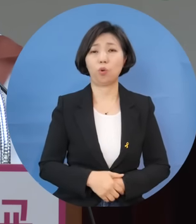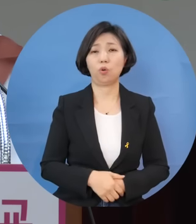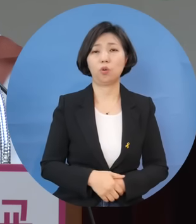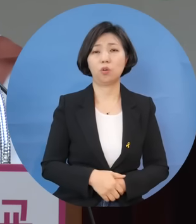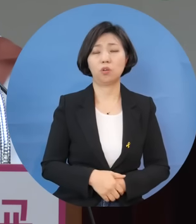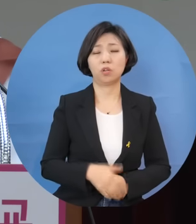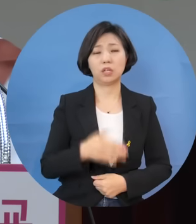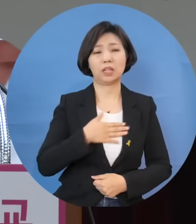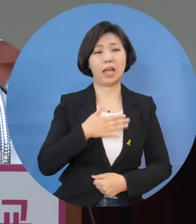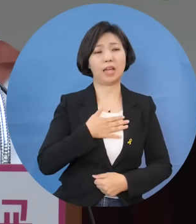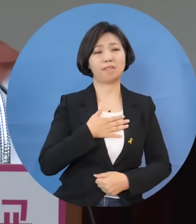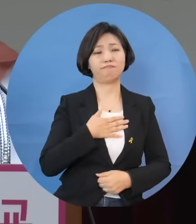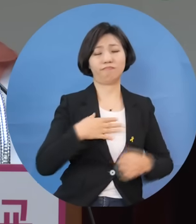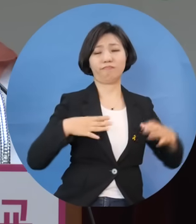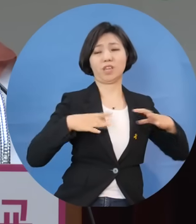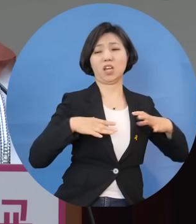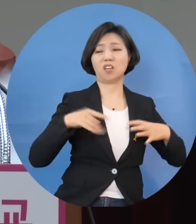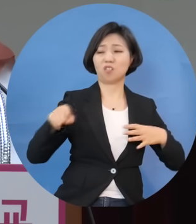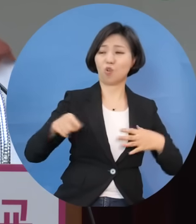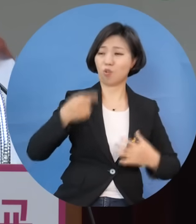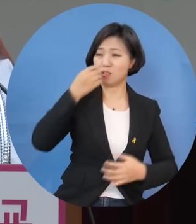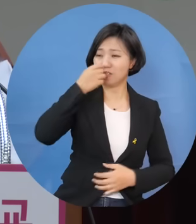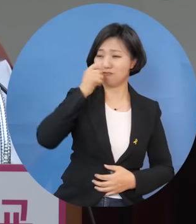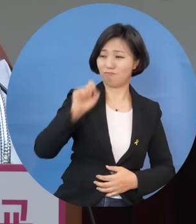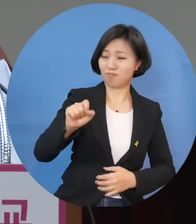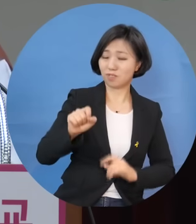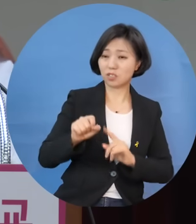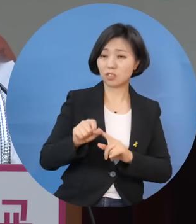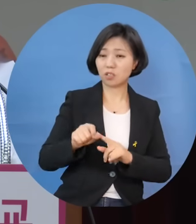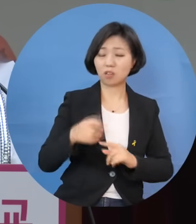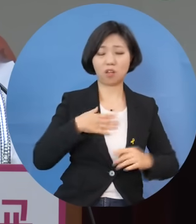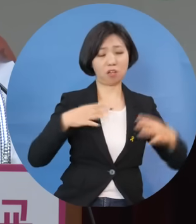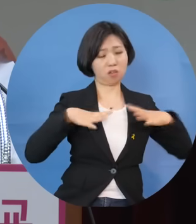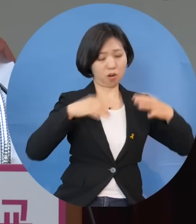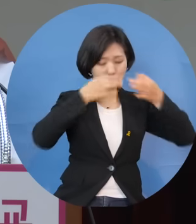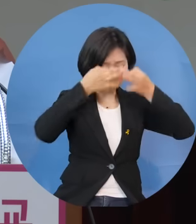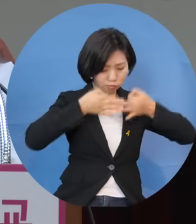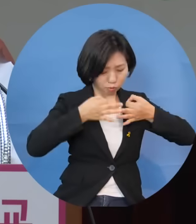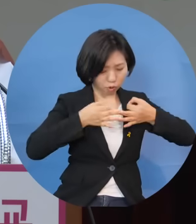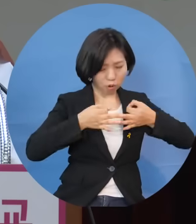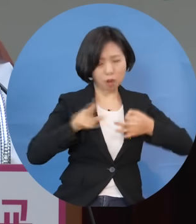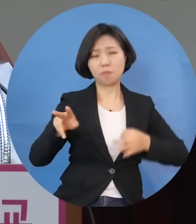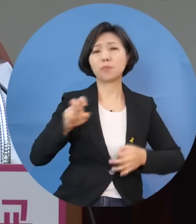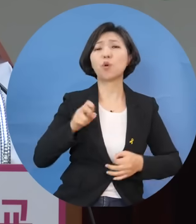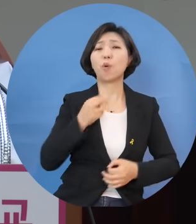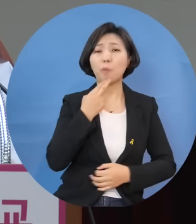"나는 잘났고 너는 못났다는 생각에 미워하는구나. 근데 나는 잘난 게 뭐 있지?" 이렇게 생각해보면 미워할 일이 없어지는 거예요.